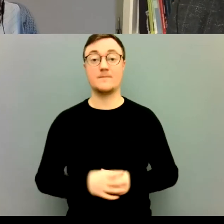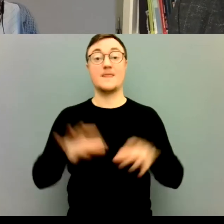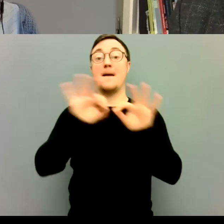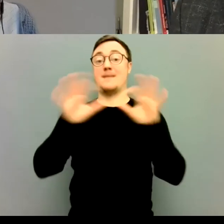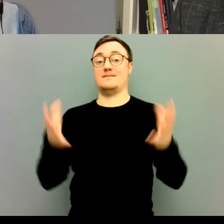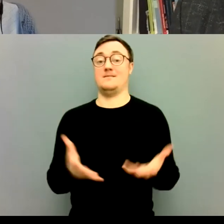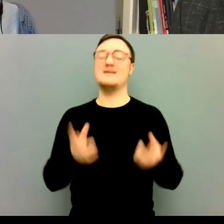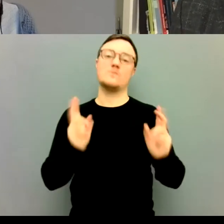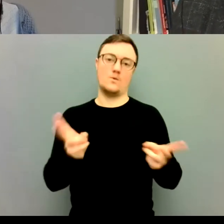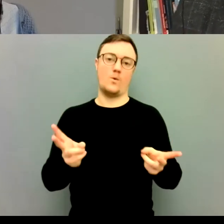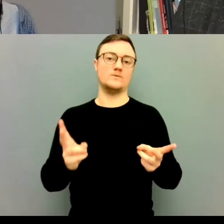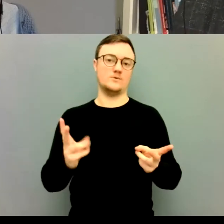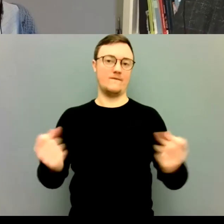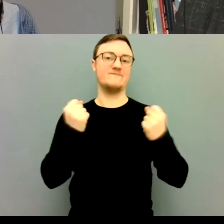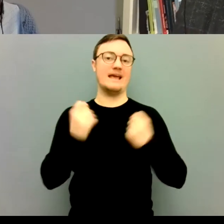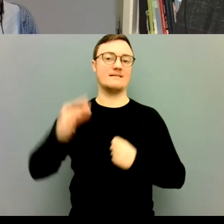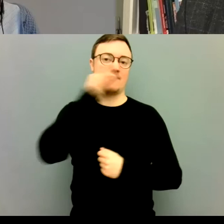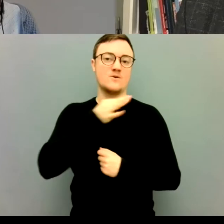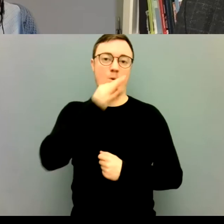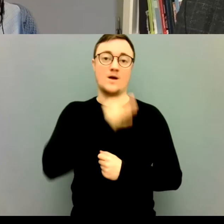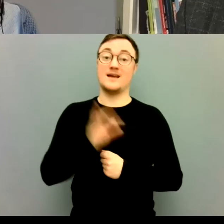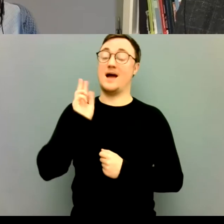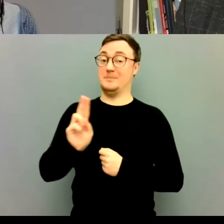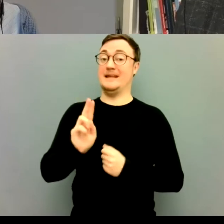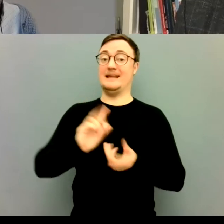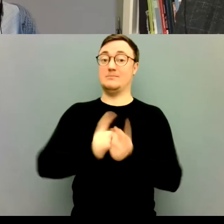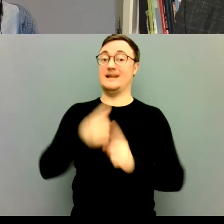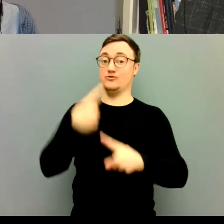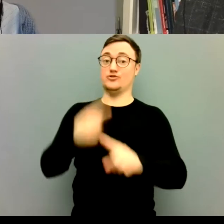Pandemin var en annan sak, där det ställdes på sin spets-